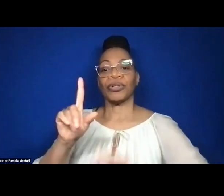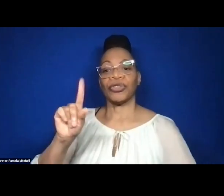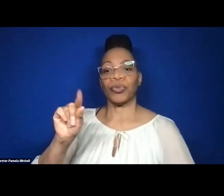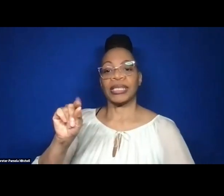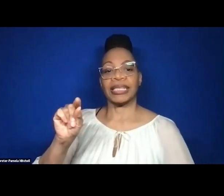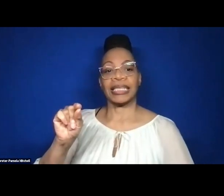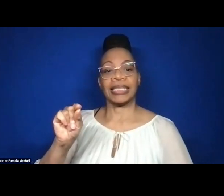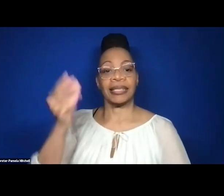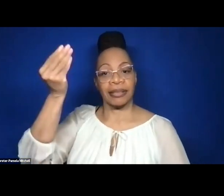Avísenme cuando estén ahí.